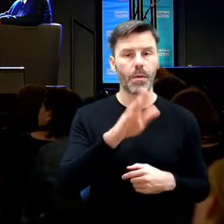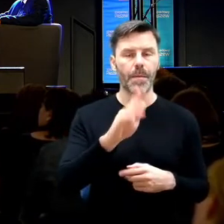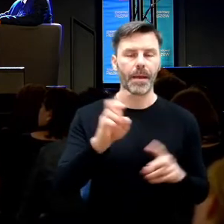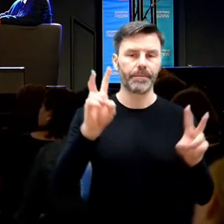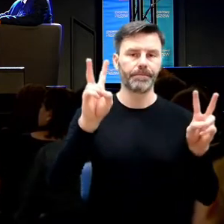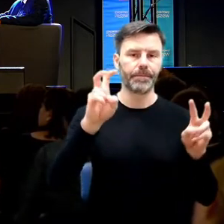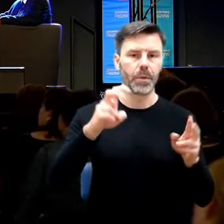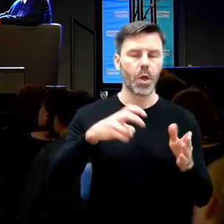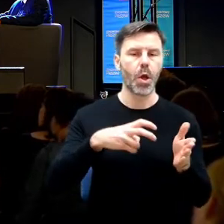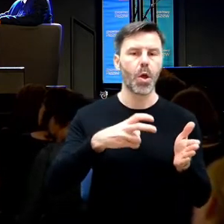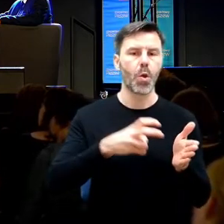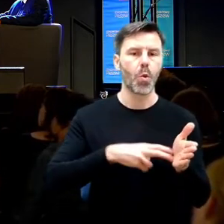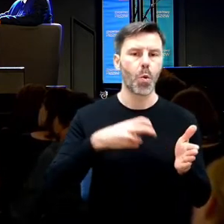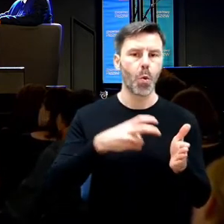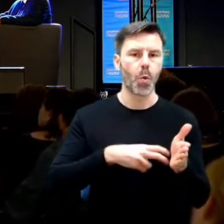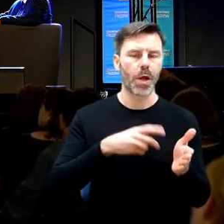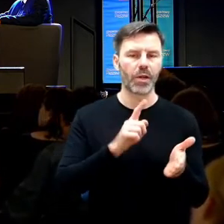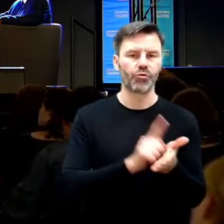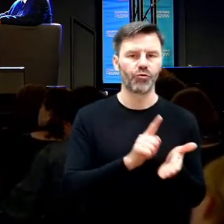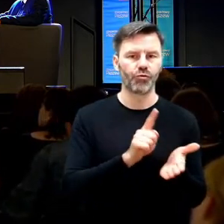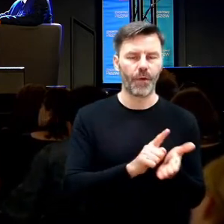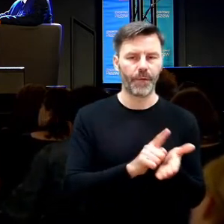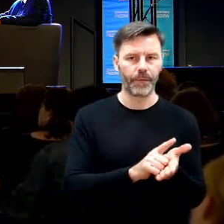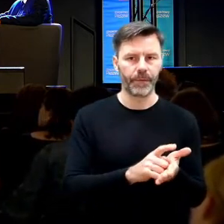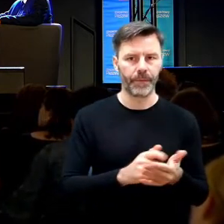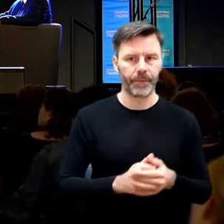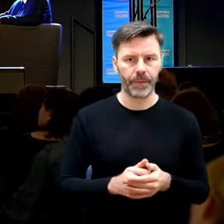i mogłoby to się też przyczynić, szczególnie w małych minach właśnie